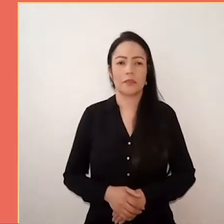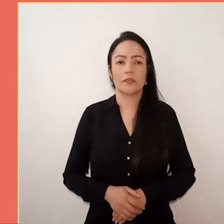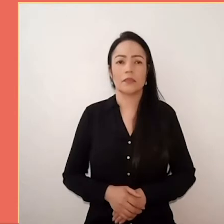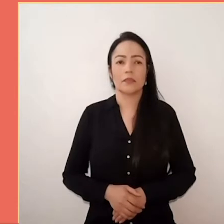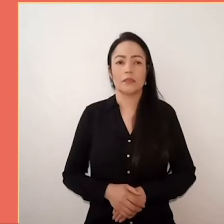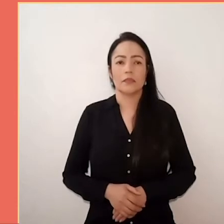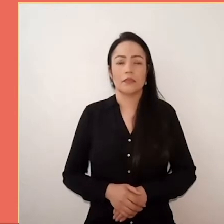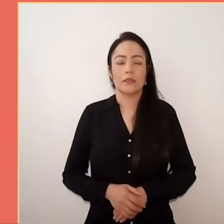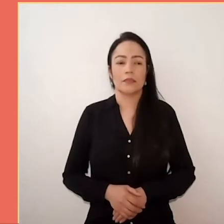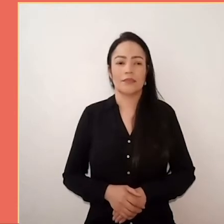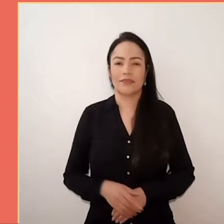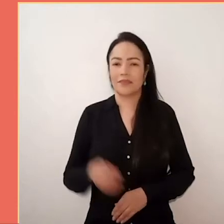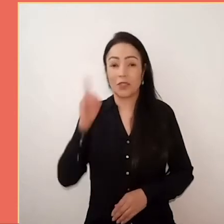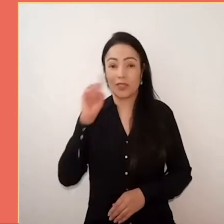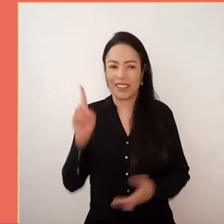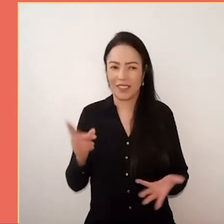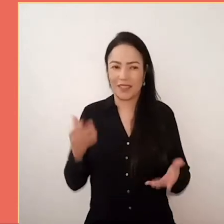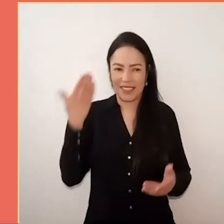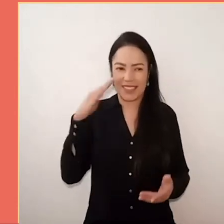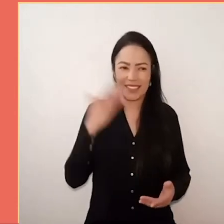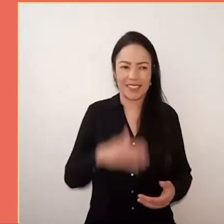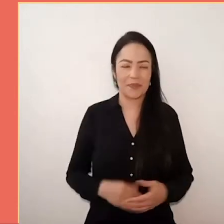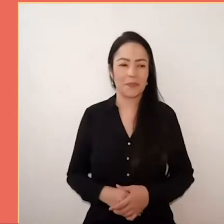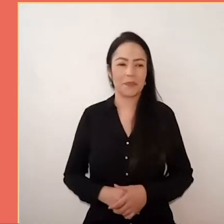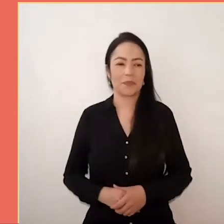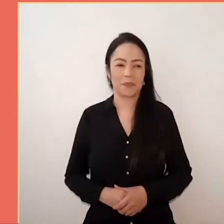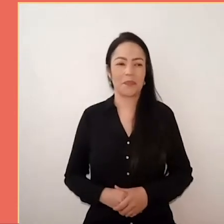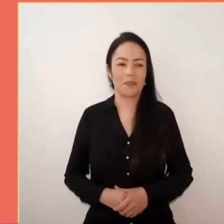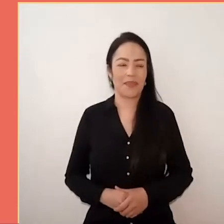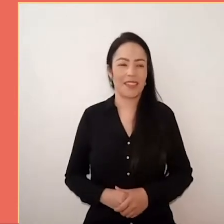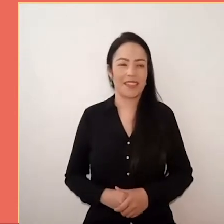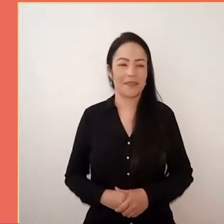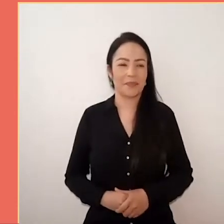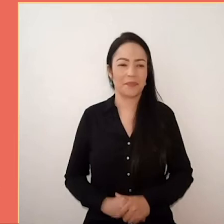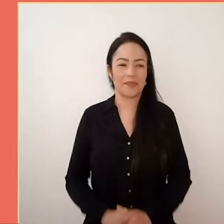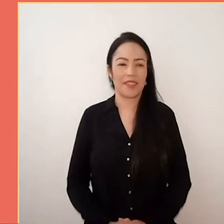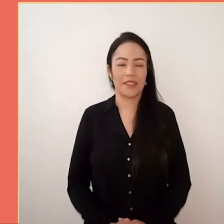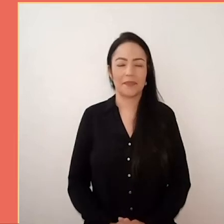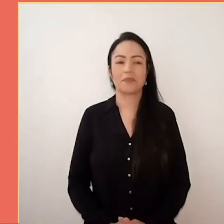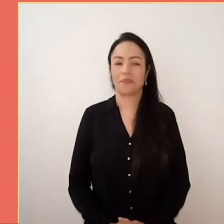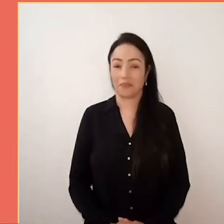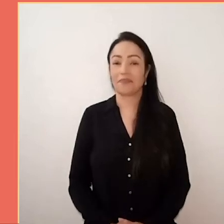Não sei se eu me fiz… Eu queria saber se dá tempo de eu falar uma coisa? Acho que sim.